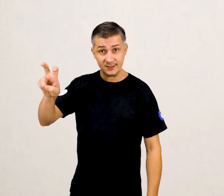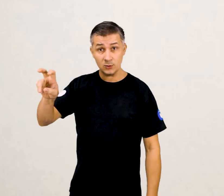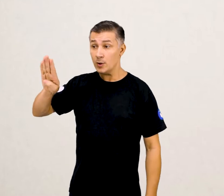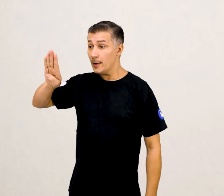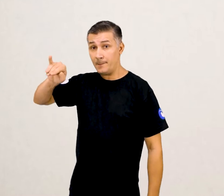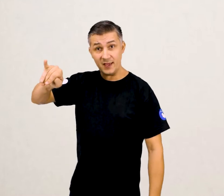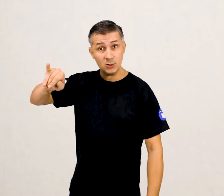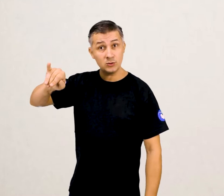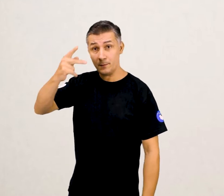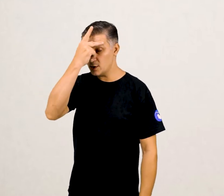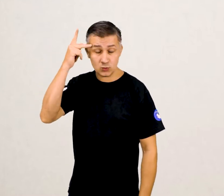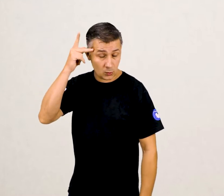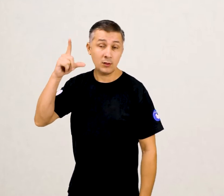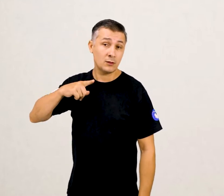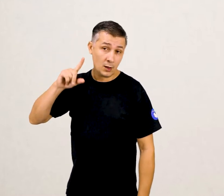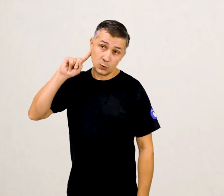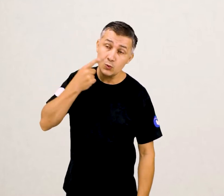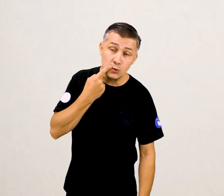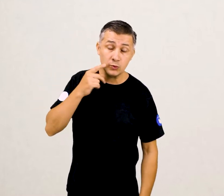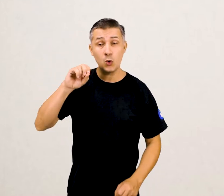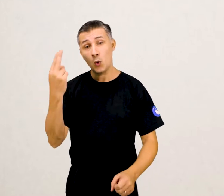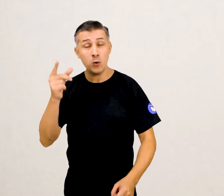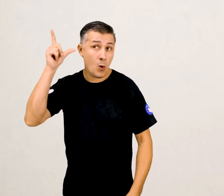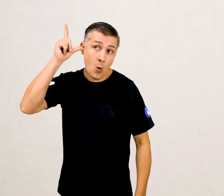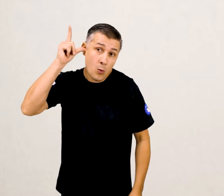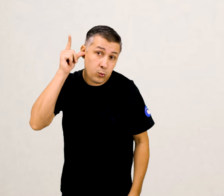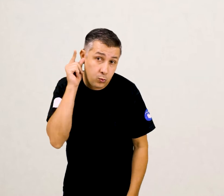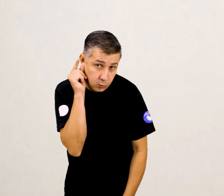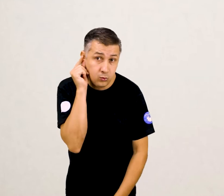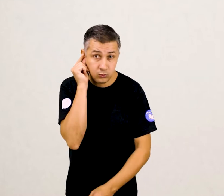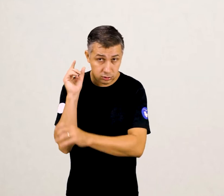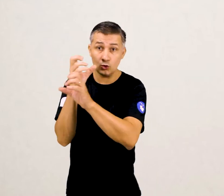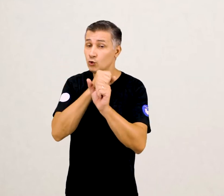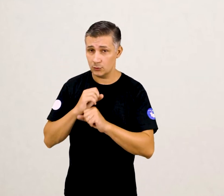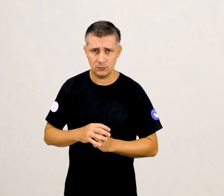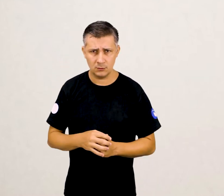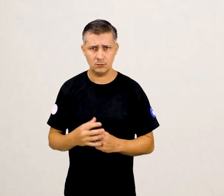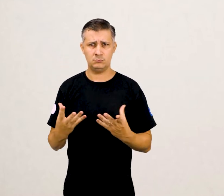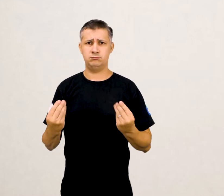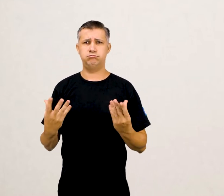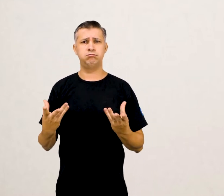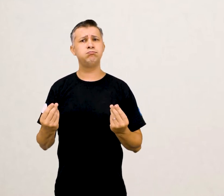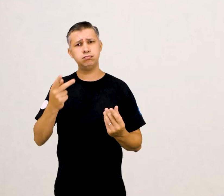de pessoas que apresentam algum grau de perda auditiva. É realmente muita gente.